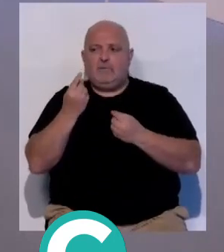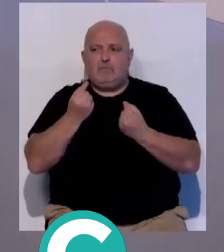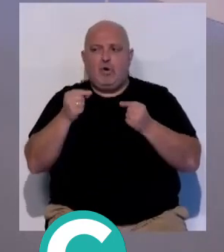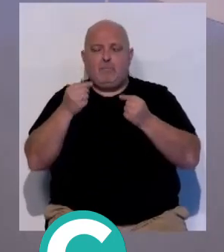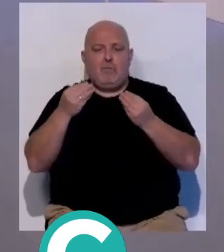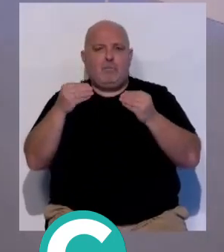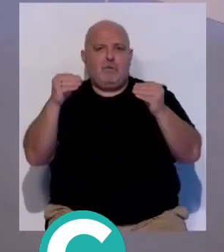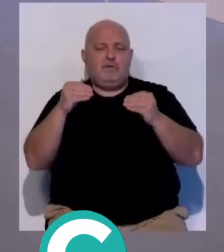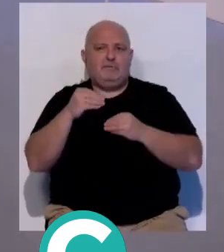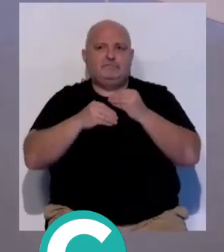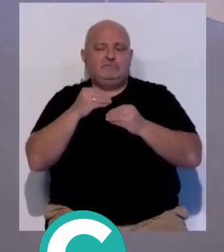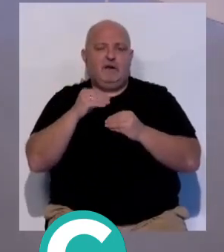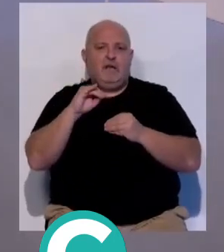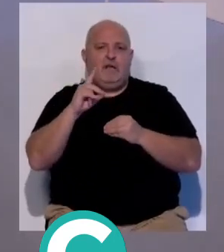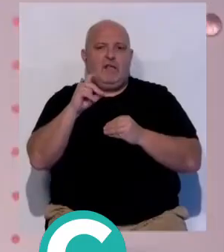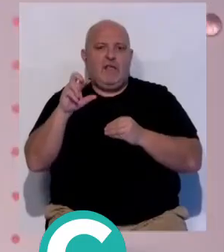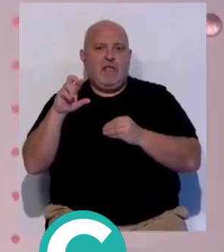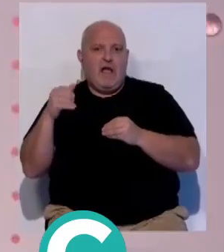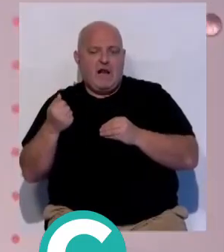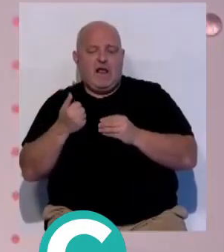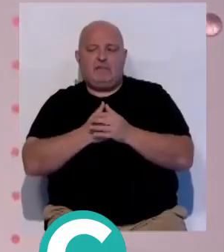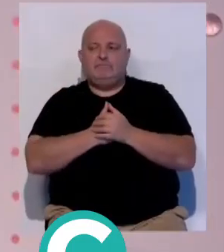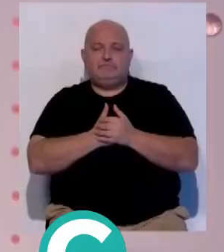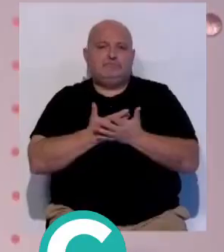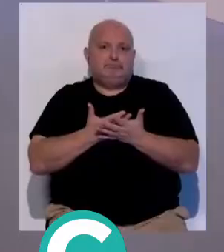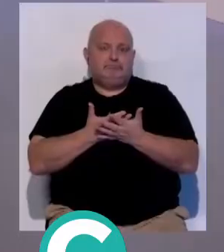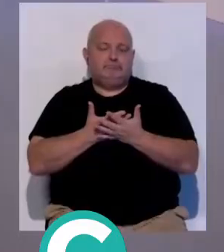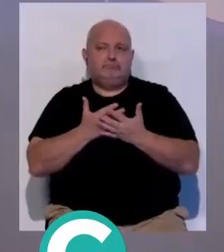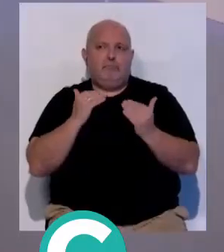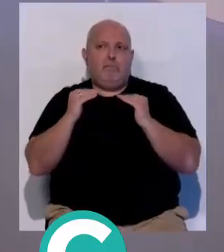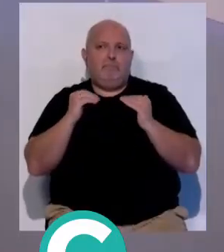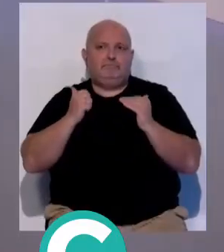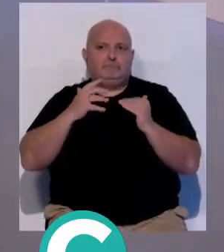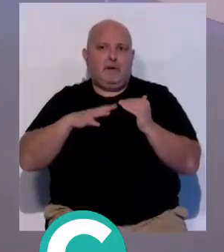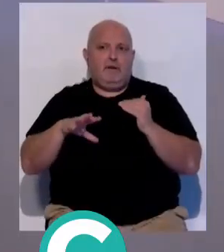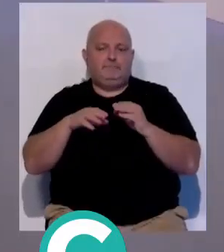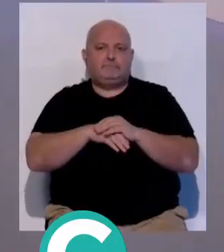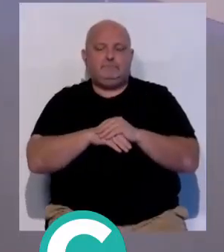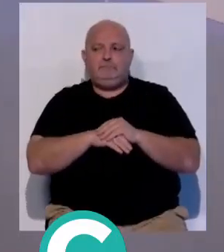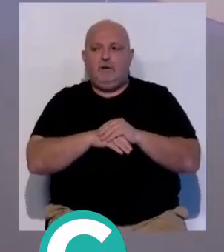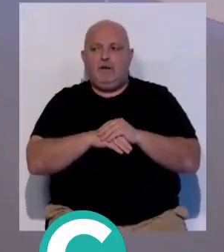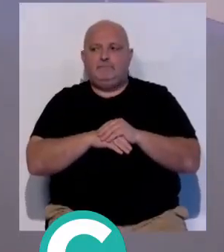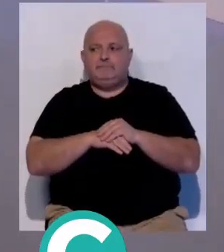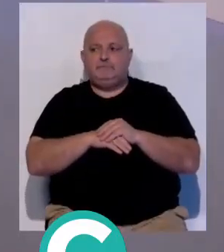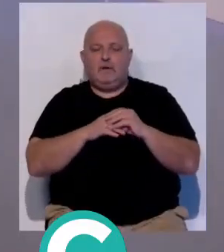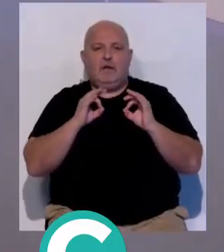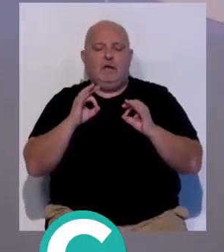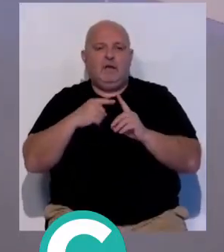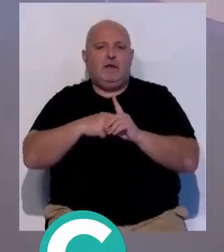de competición Yuba diarrea Entonces más o menos Claro ahora mismo el nivel que tenía Escalante